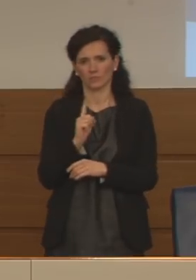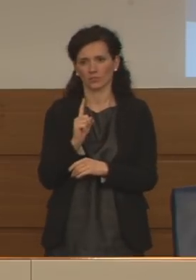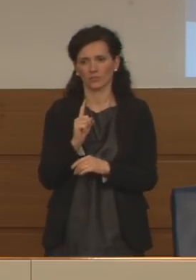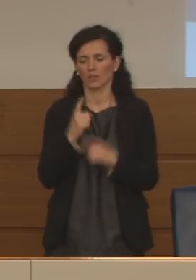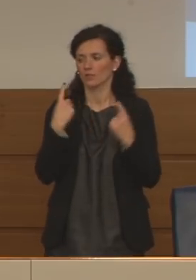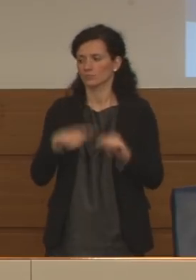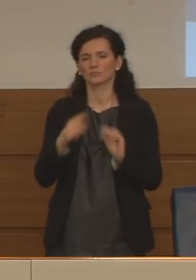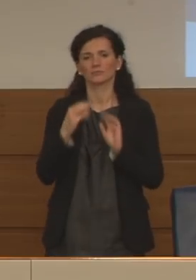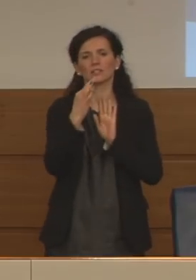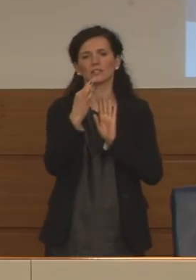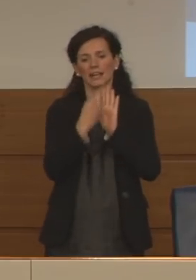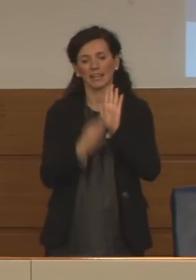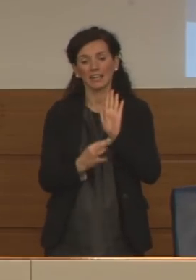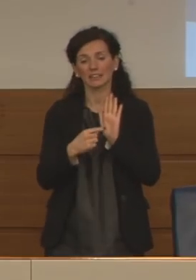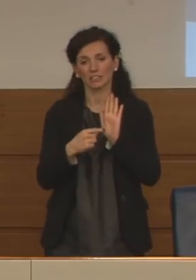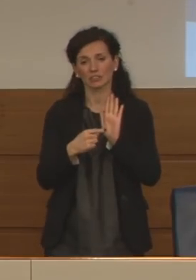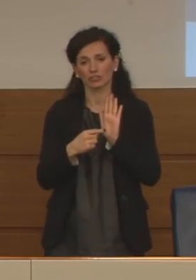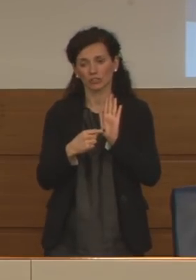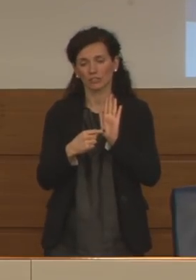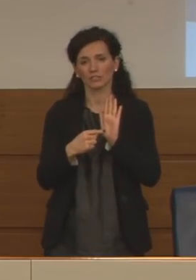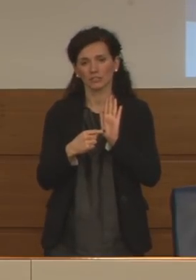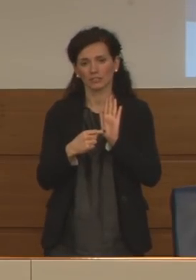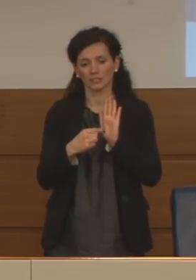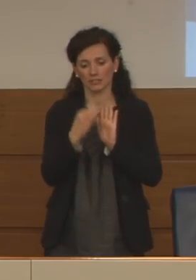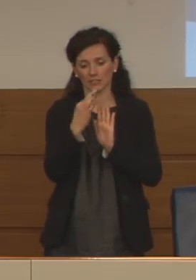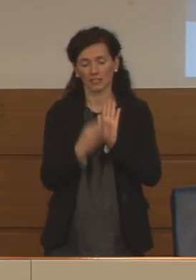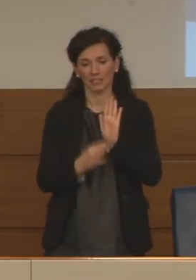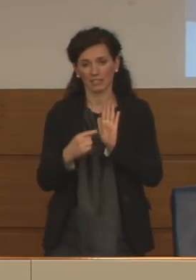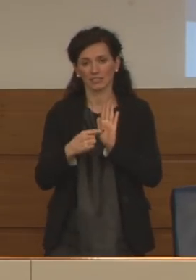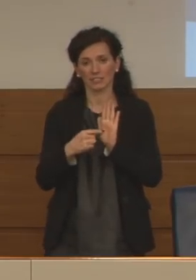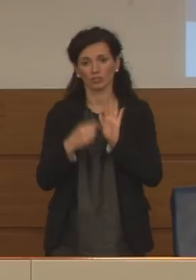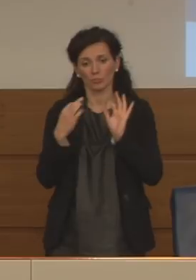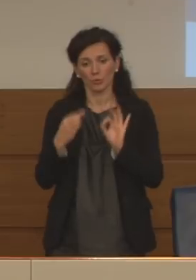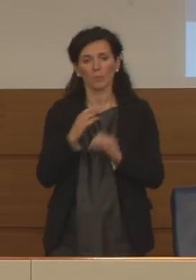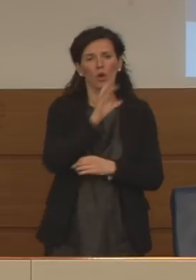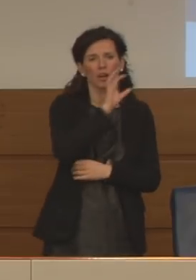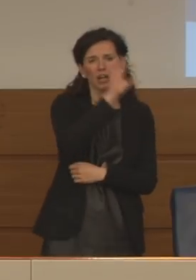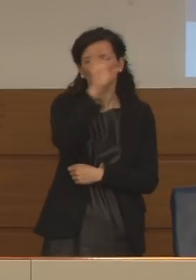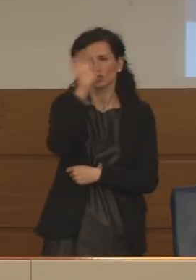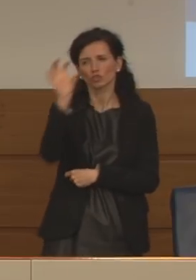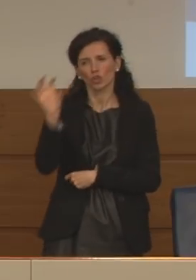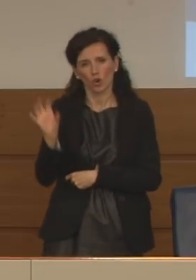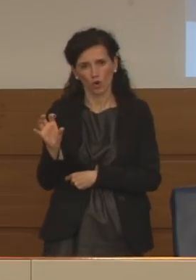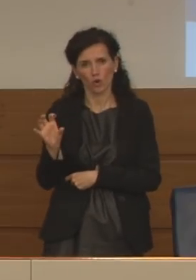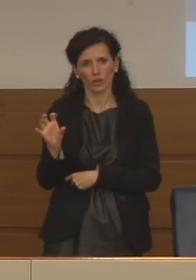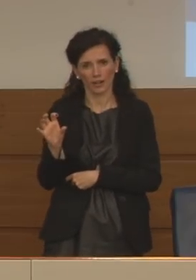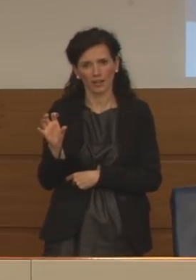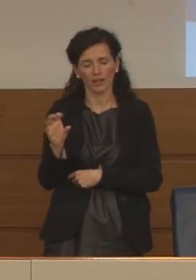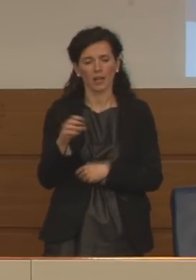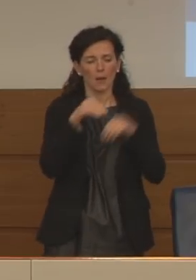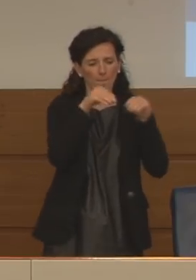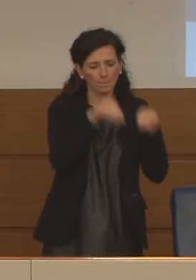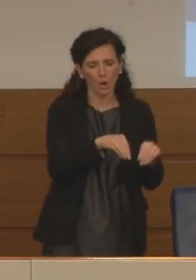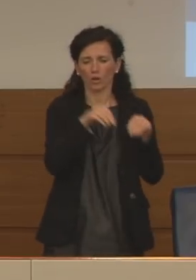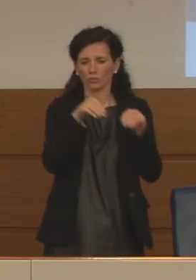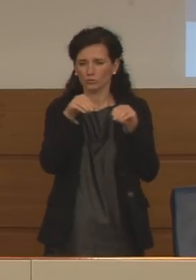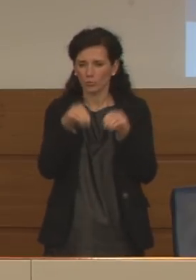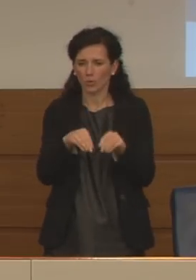di saturazione regione per regione, posto per posto di terapia intensiva, perché